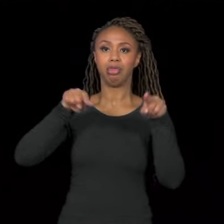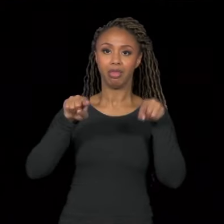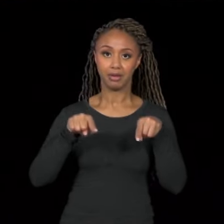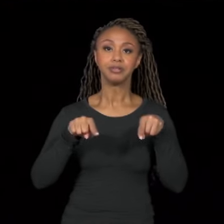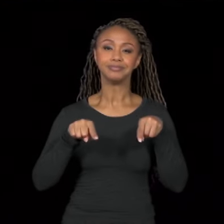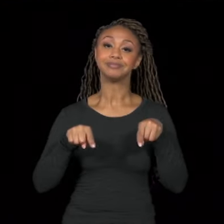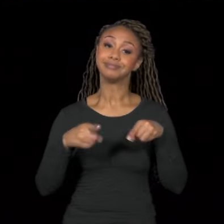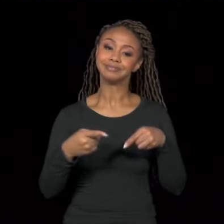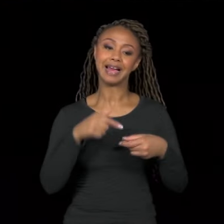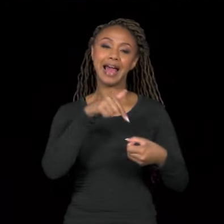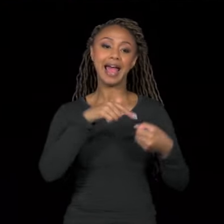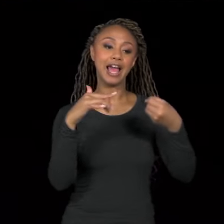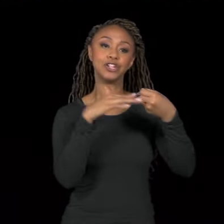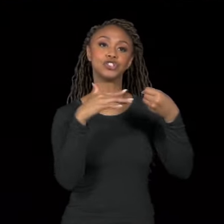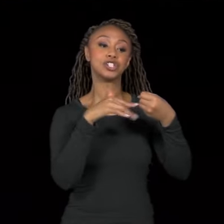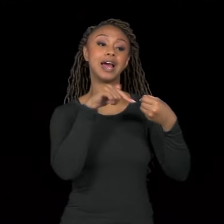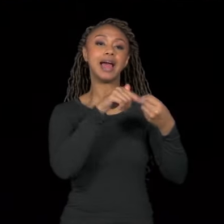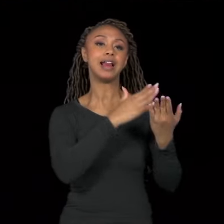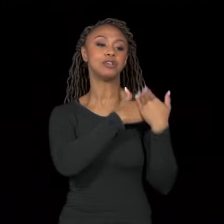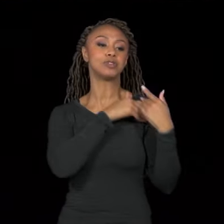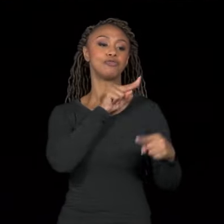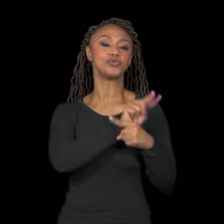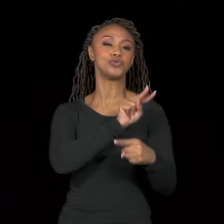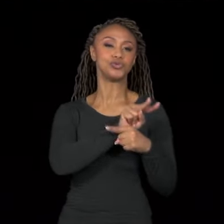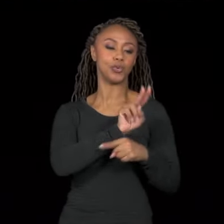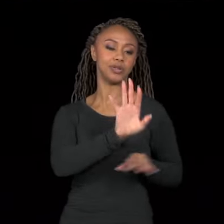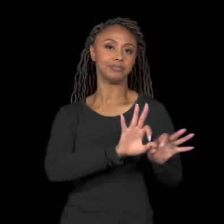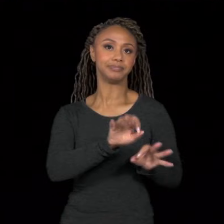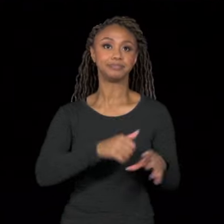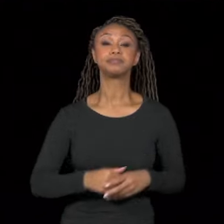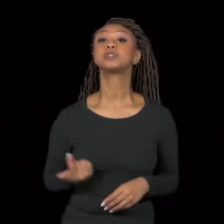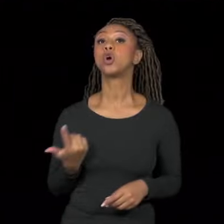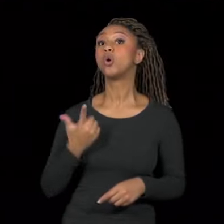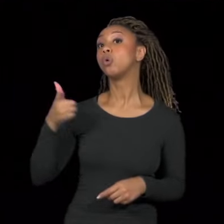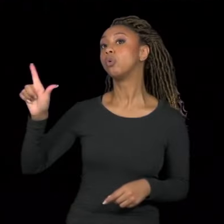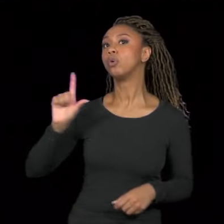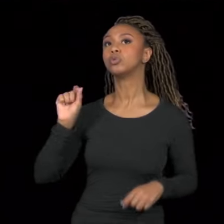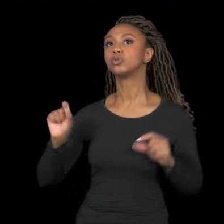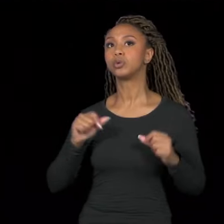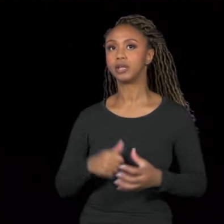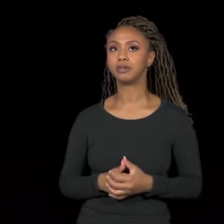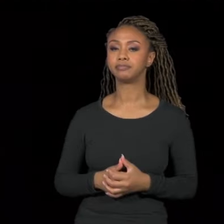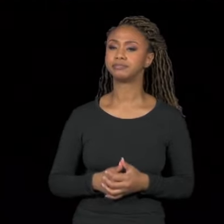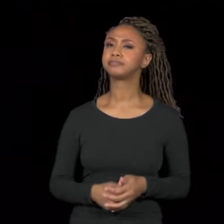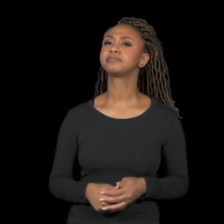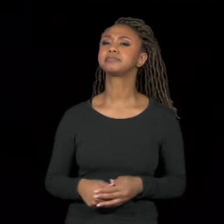DE DADOS VAI CUIDAR PARA GENTE. OUTRA CARDINALIDADE, É A CARDINALIDADE AQUI "N" PARA UM. ELA PARECE MUITO COM A UM PARA "N", MAS